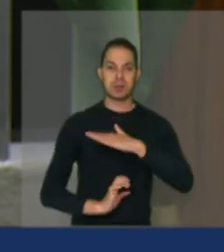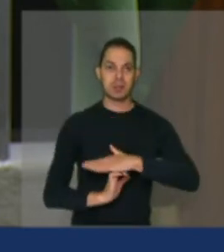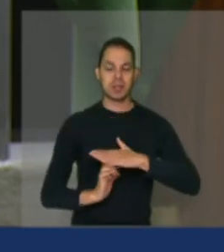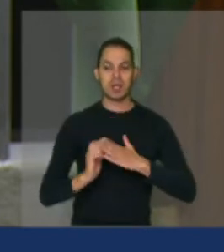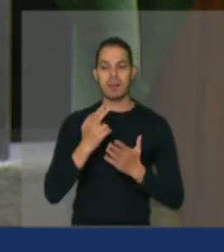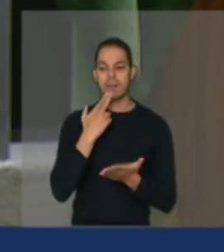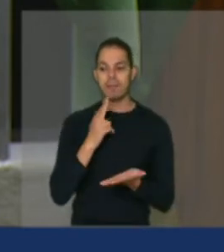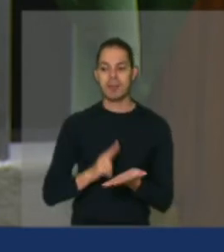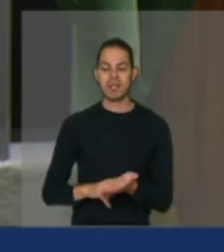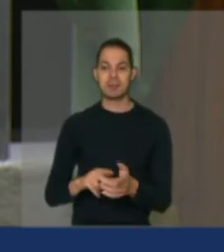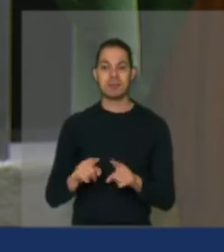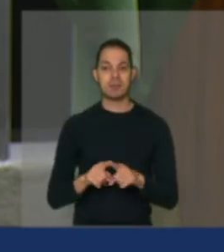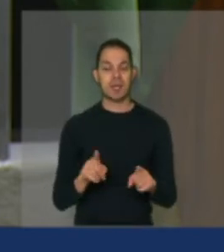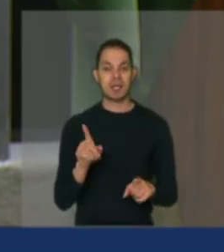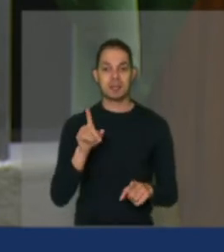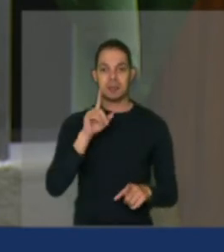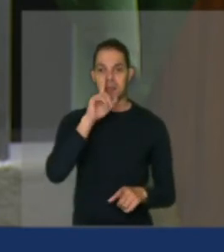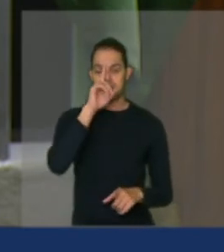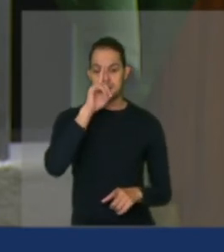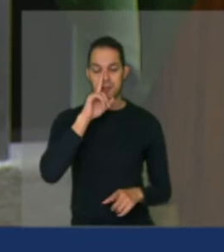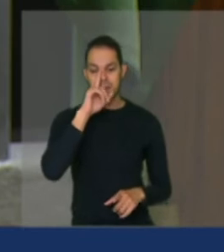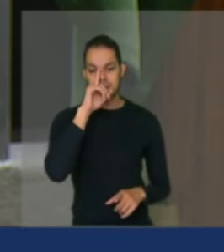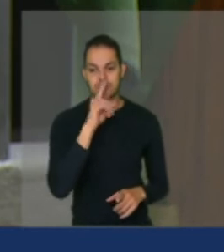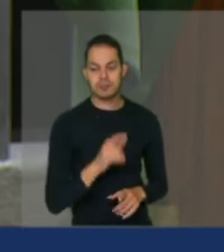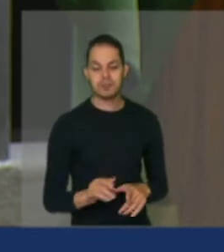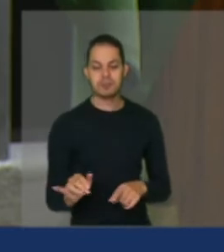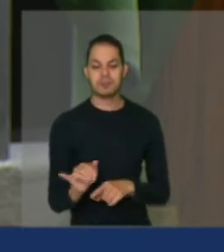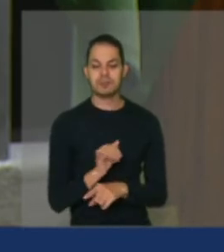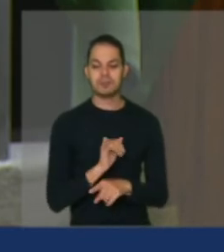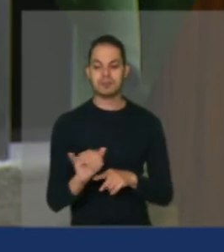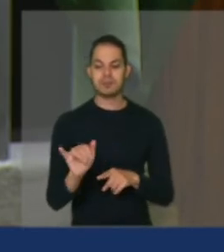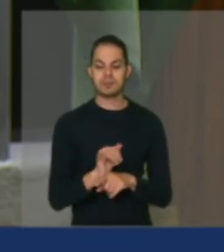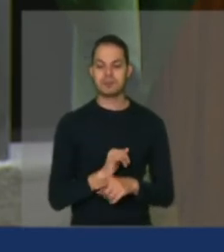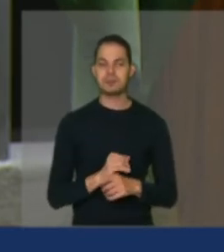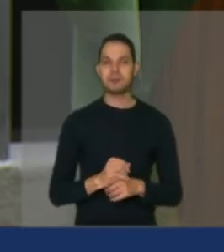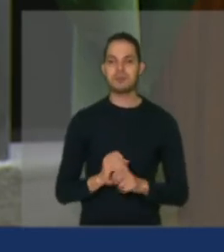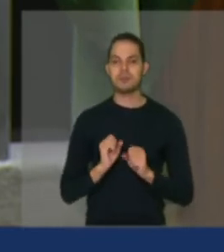TEMERÁRIO QUE... QUE UMA AÇÃO DESSA QUE PODE GERAR INÚMERAS DIFICULDADES PARA